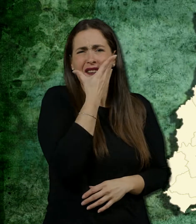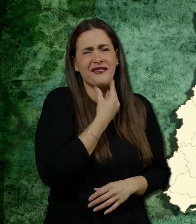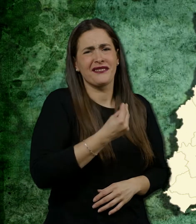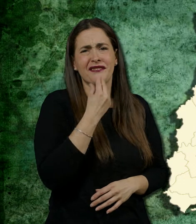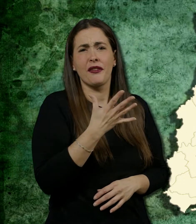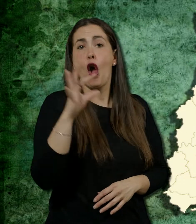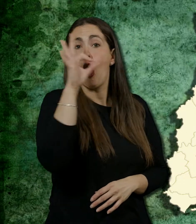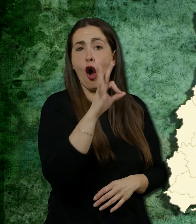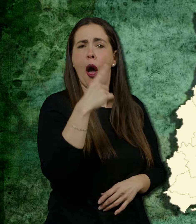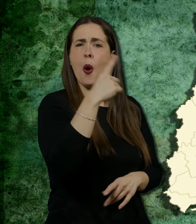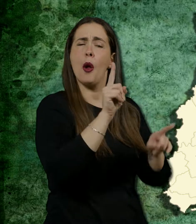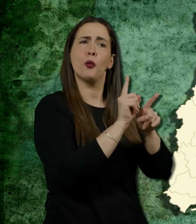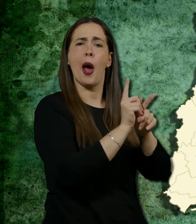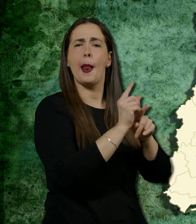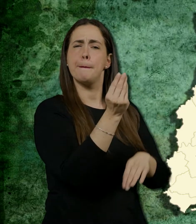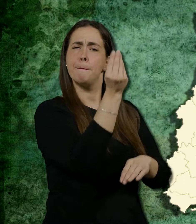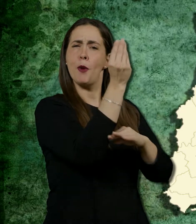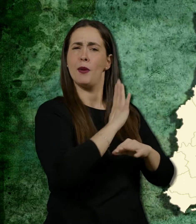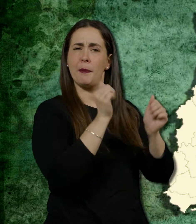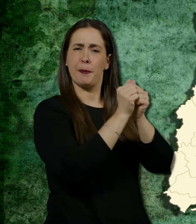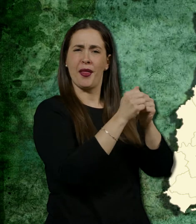o el monument megalític de Cavall Bernat,